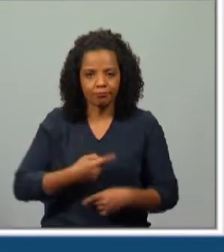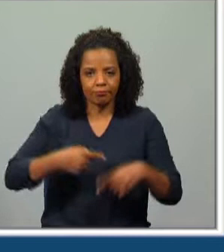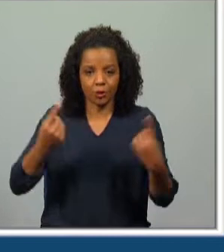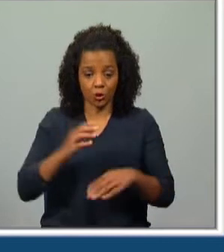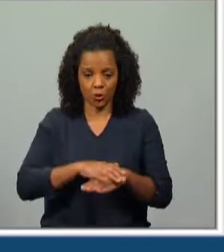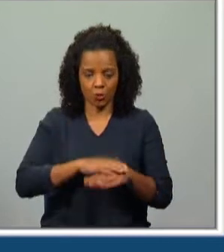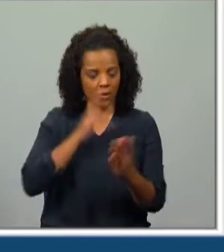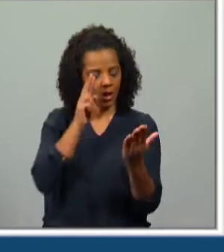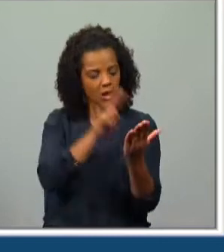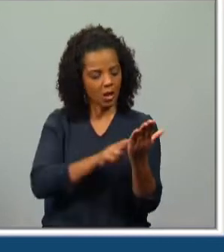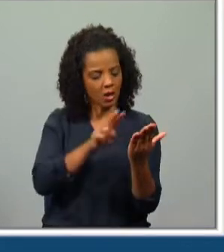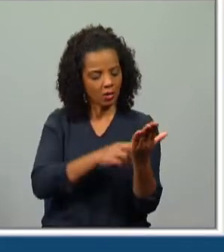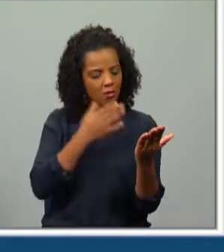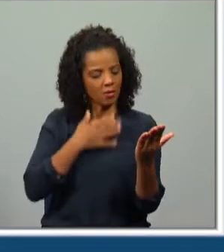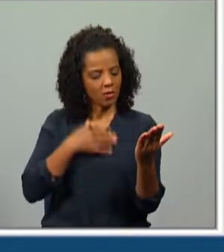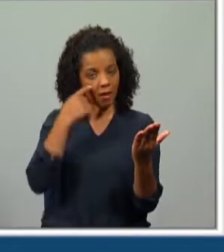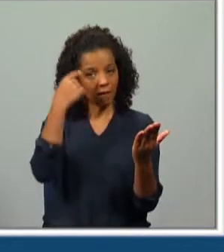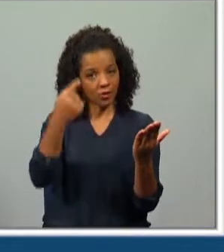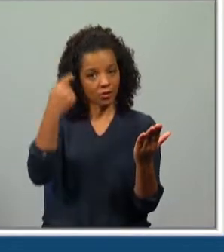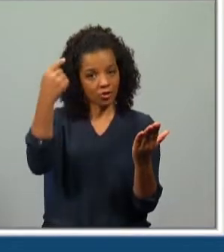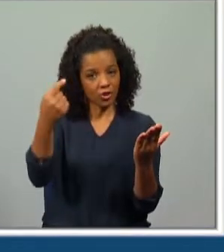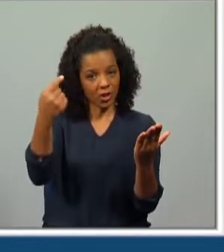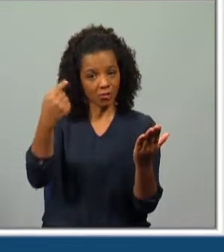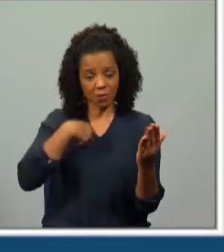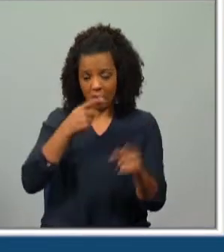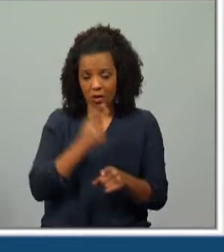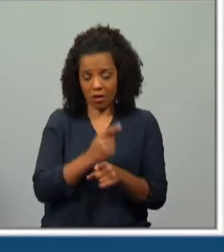da leitura se consegue viajar sem sair do lugar onde está 從閱讀中，您可以足不出戶旅行從你所在的地方